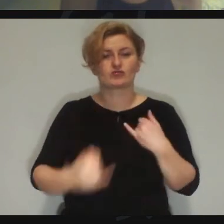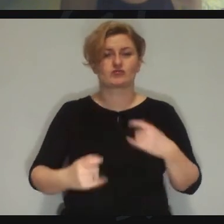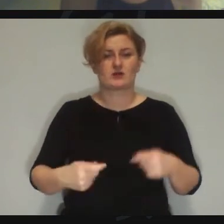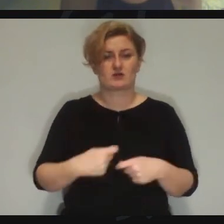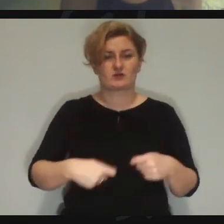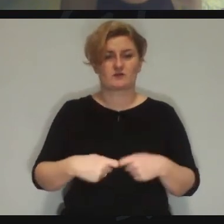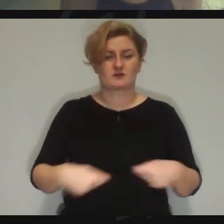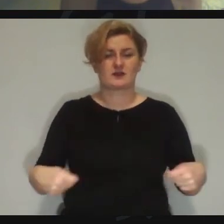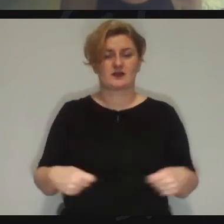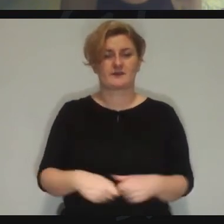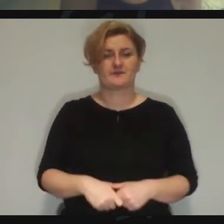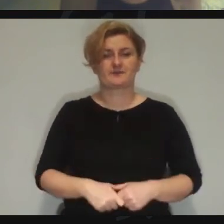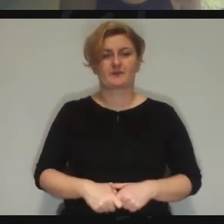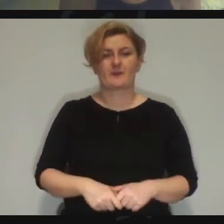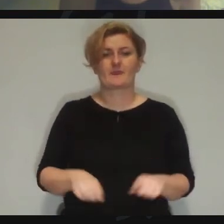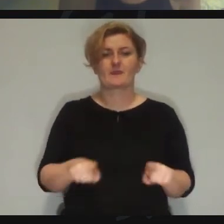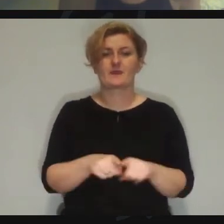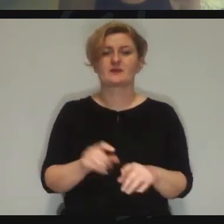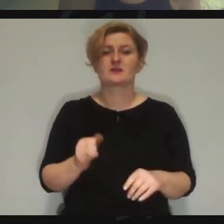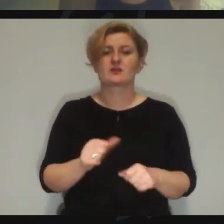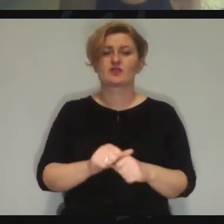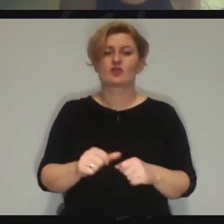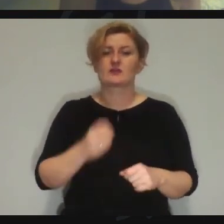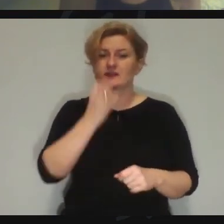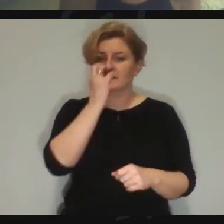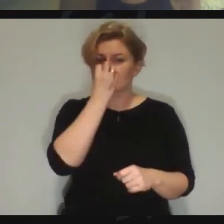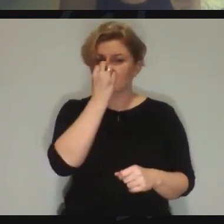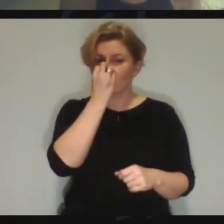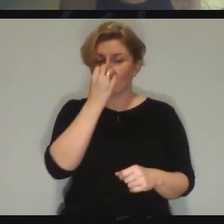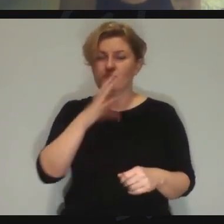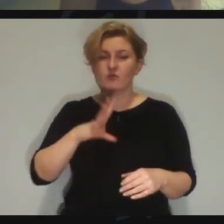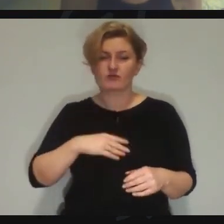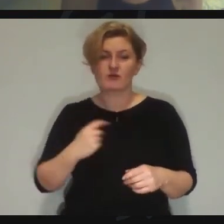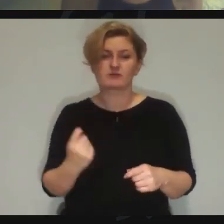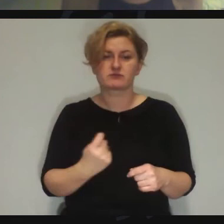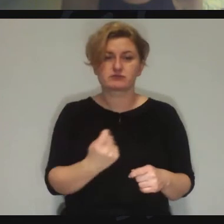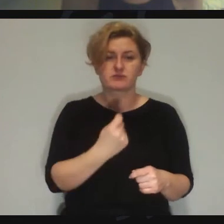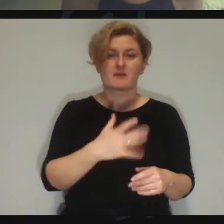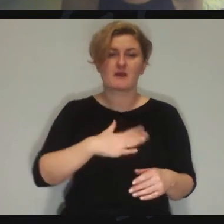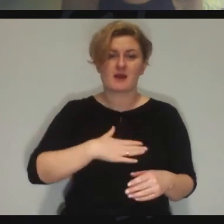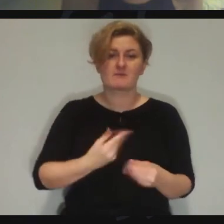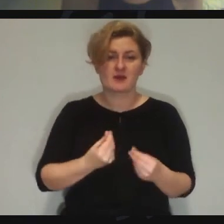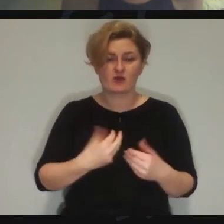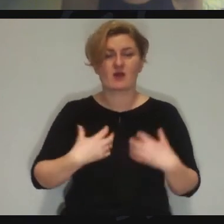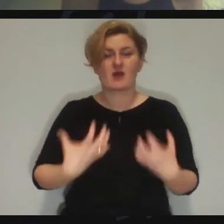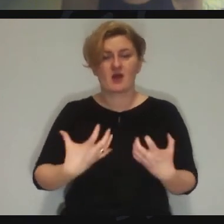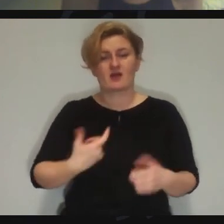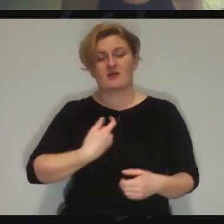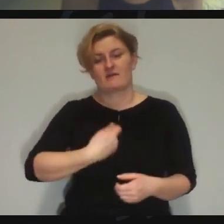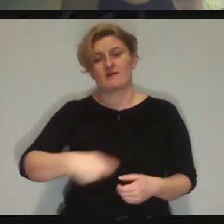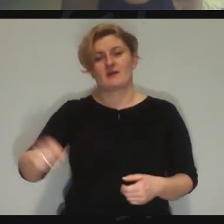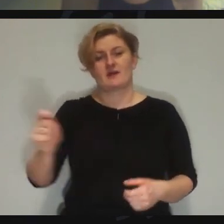Z chęcią wybieramy się na cyrkowe wydarzenia, jeśli mamy pieniądze.